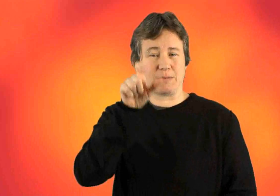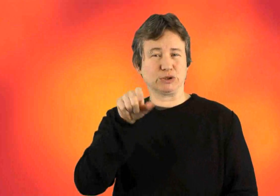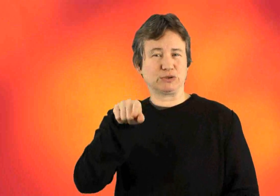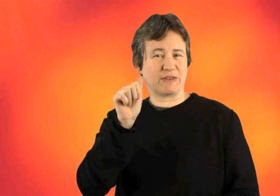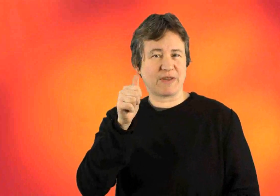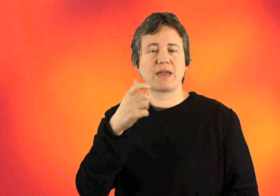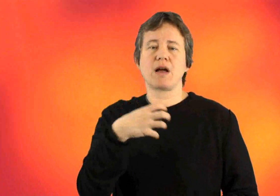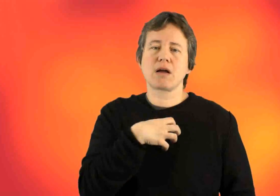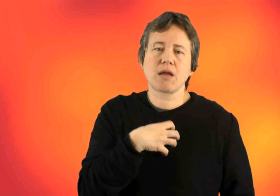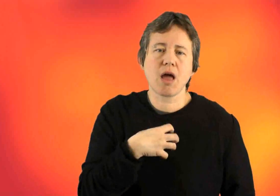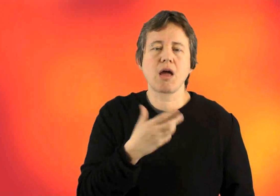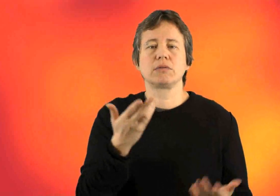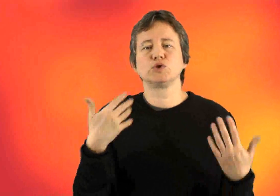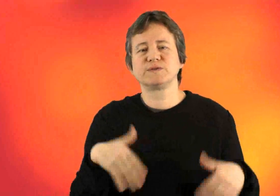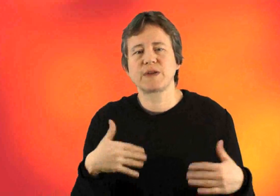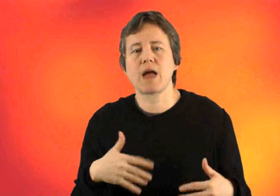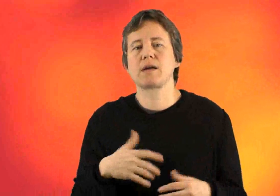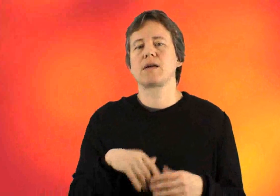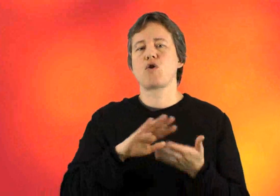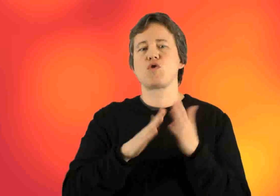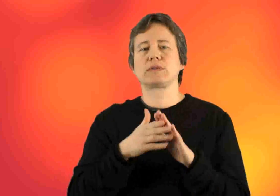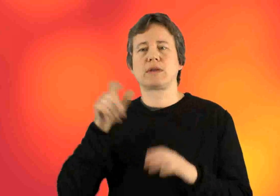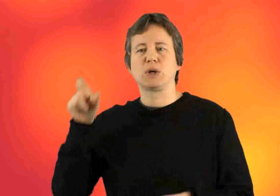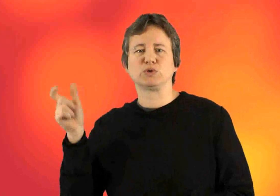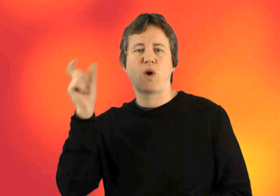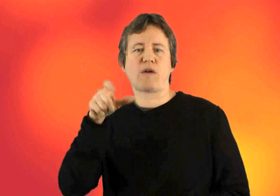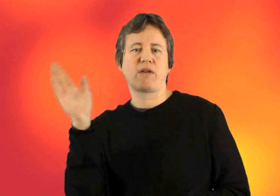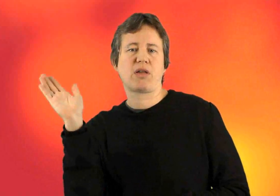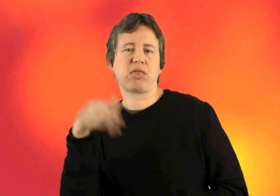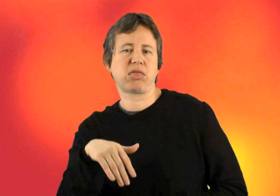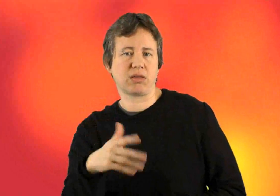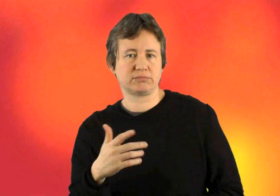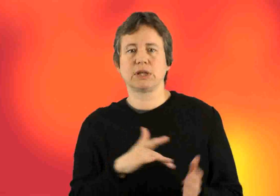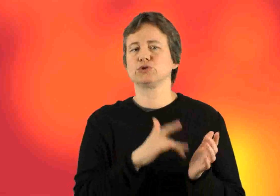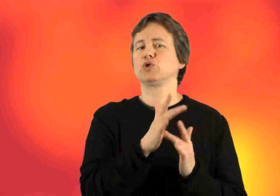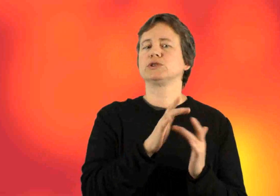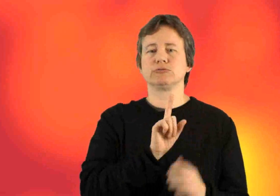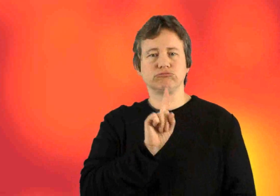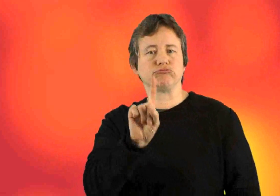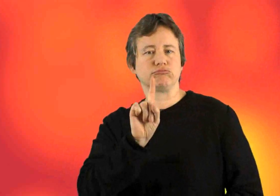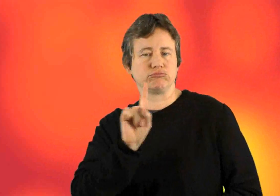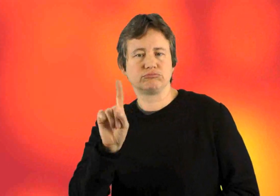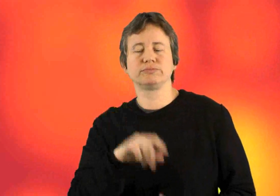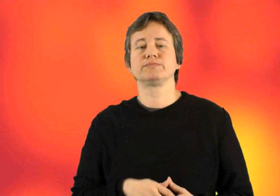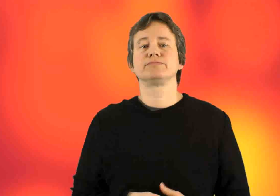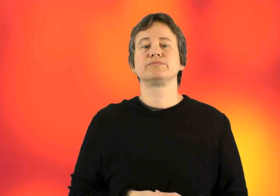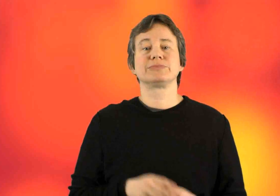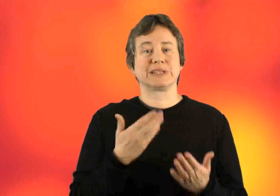Zum Beispiel für kranke, schwache, nicht beachtete Menschen Jesus achtet die Menschen!